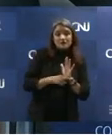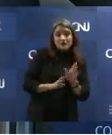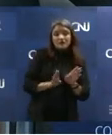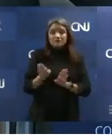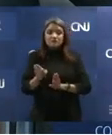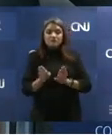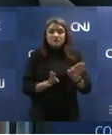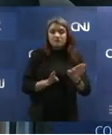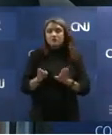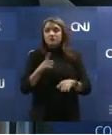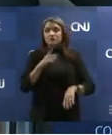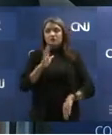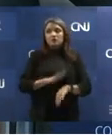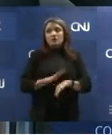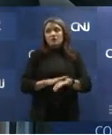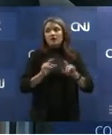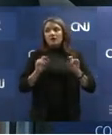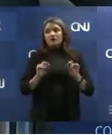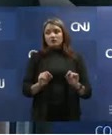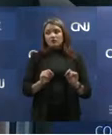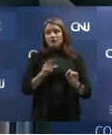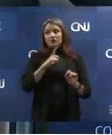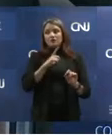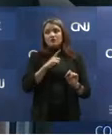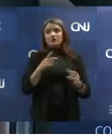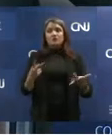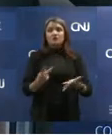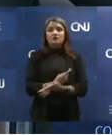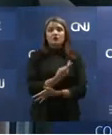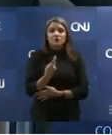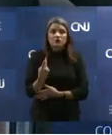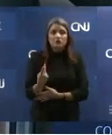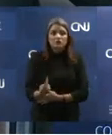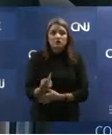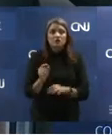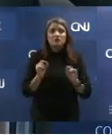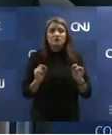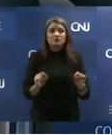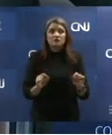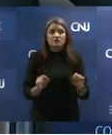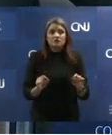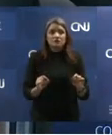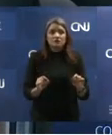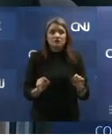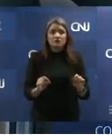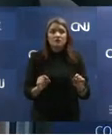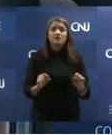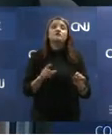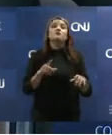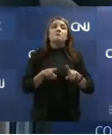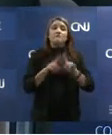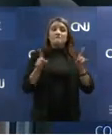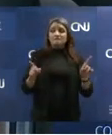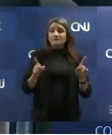vacância não é o caso de vacância e sim de criação de novas vagas. Mas a maior parte exclusivo dos presidentes